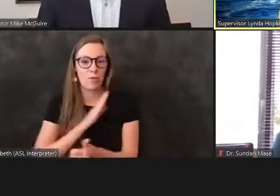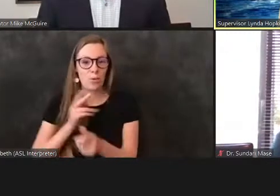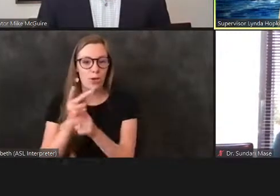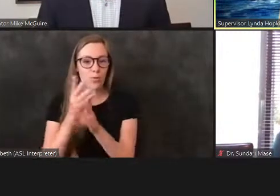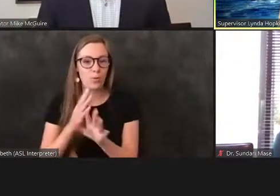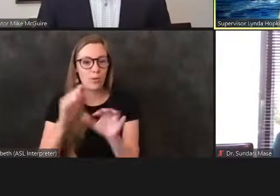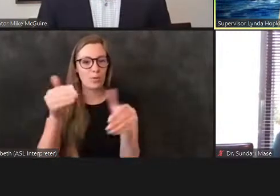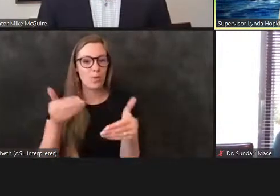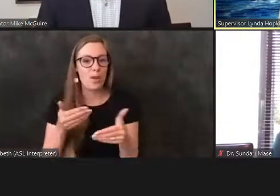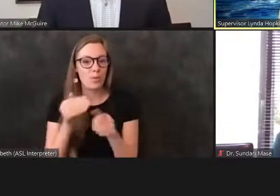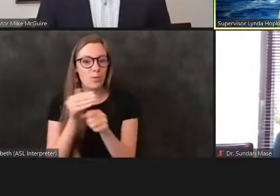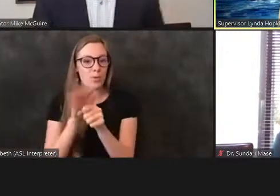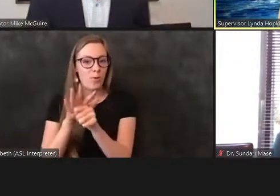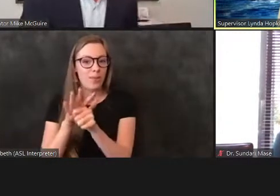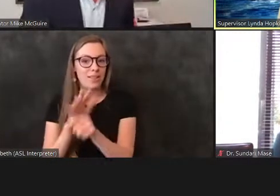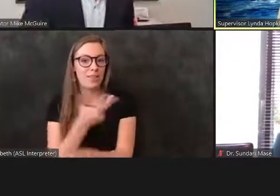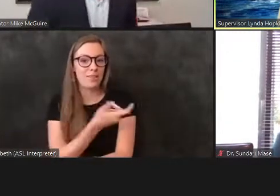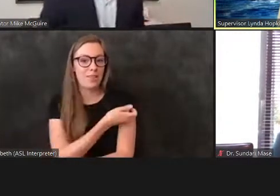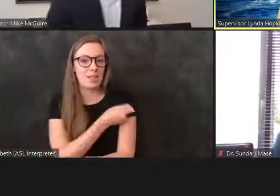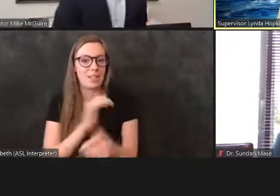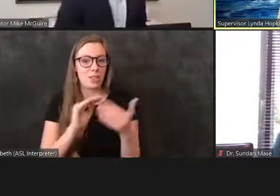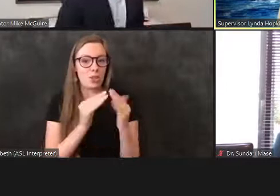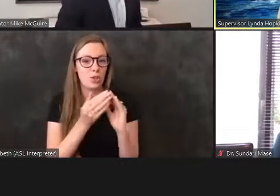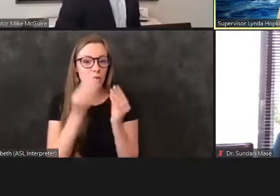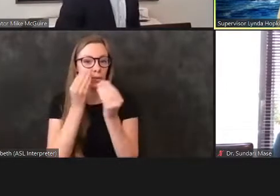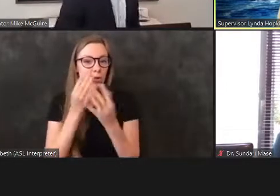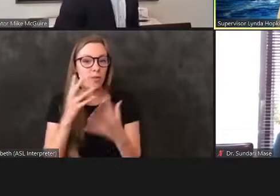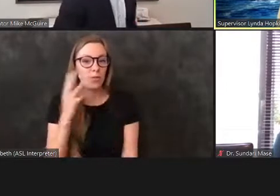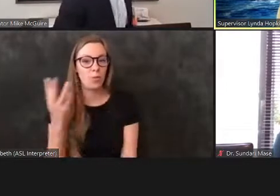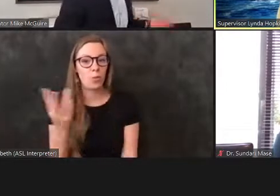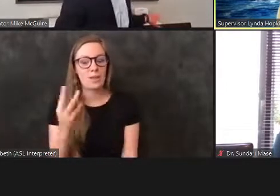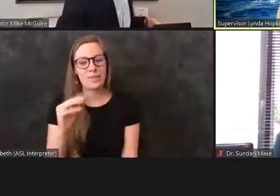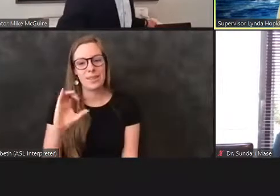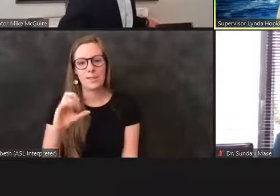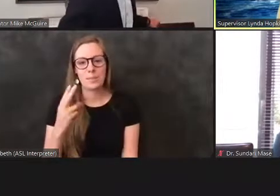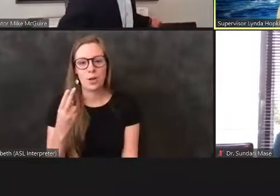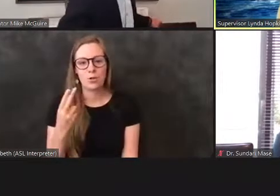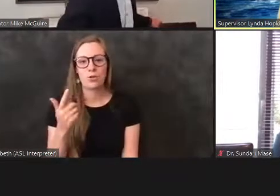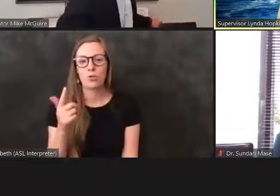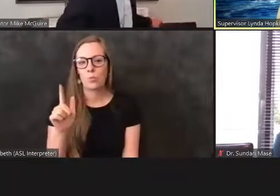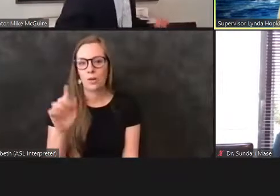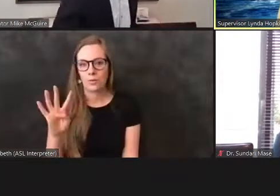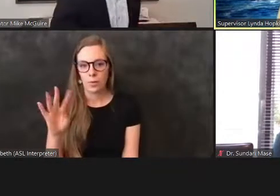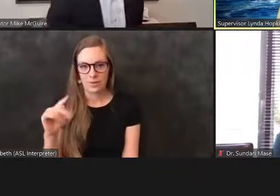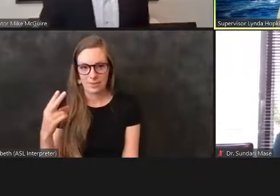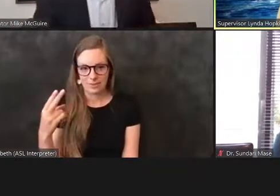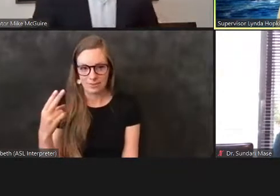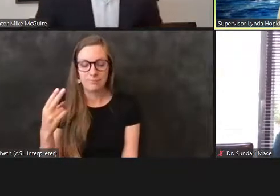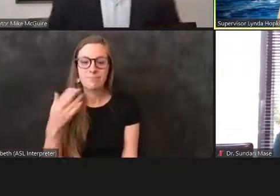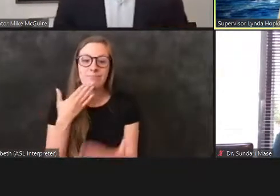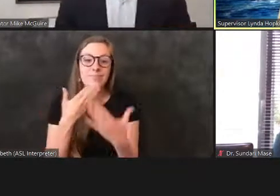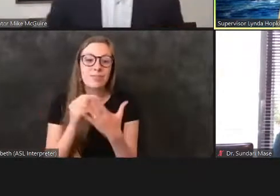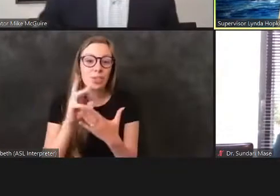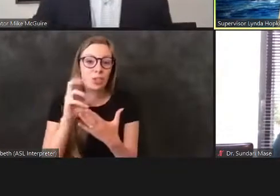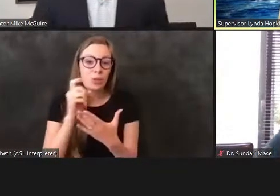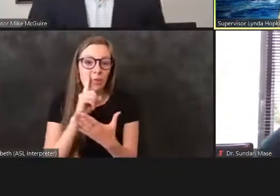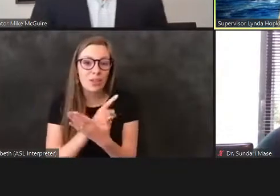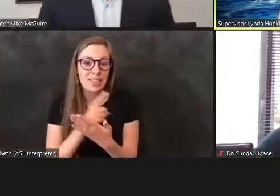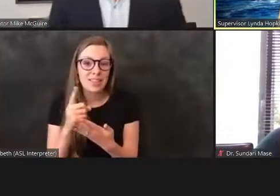Bienvenido a nuestra reunión informativa y clii información comunitaria sobre COVID Nankín La vacunación miércoles 24 de marzo.